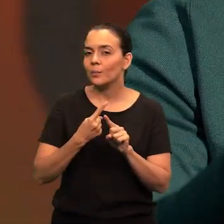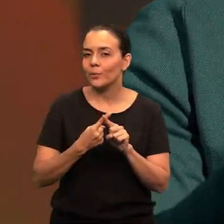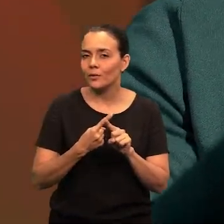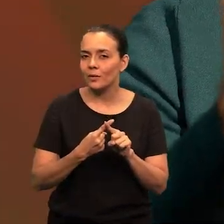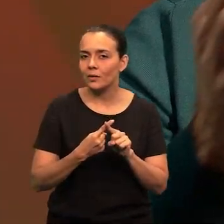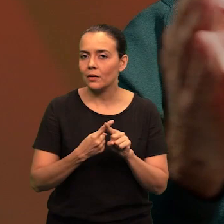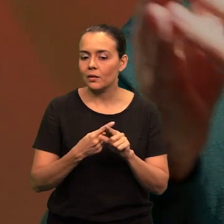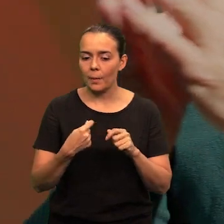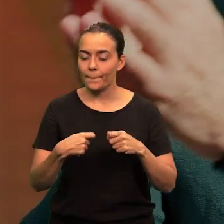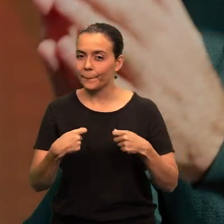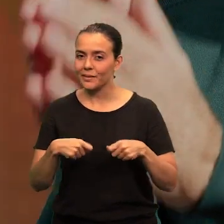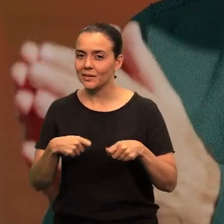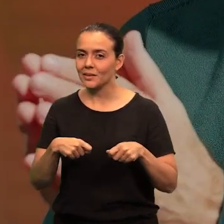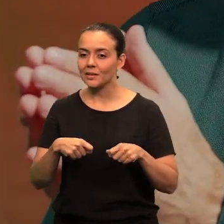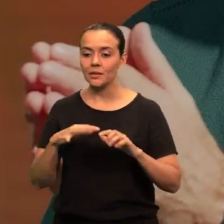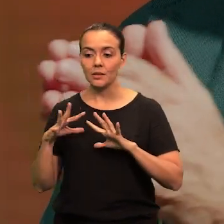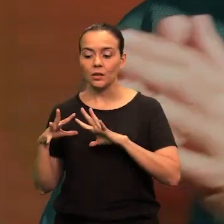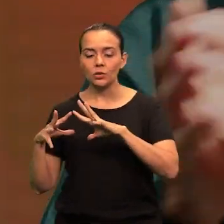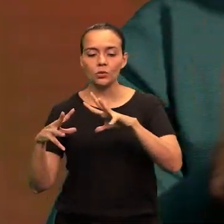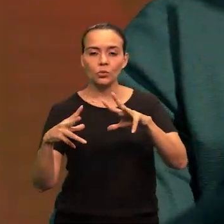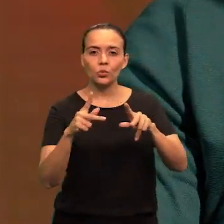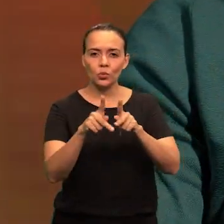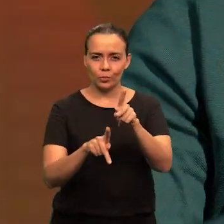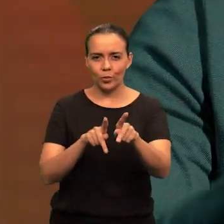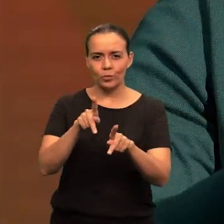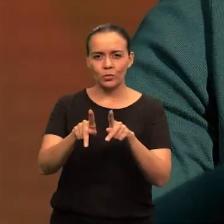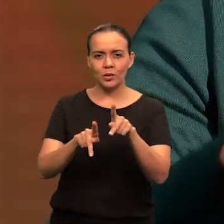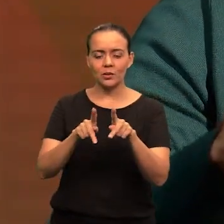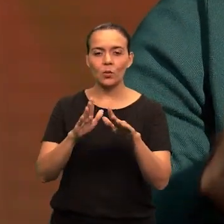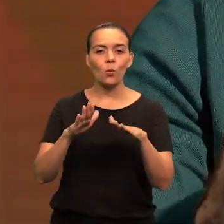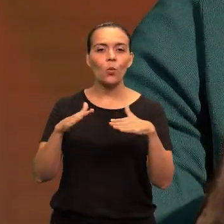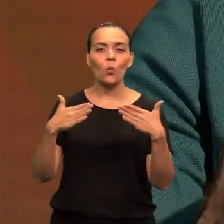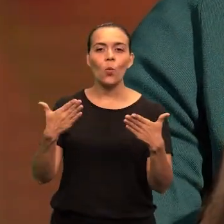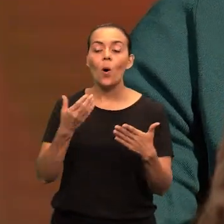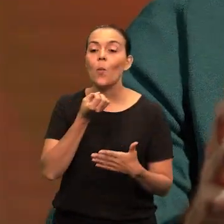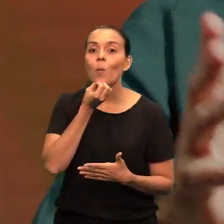que é buscar um bem comum. E de que esse pressuposto do bem comum,